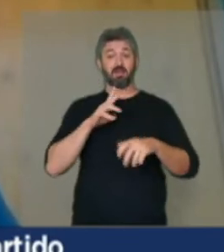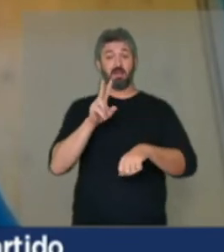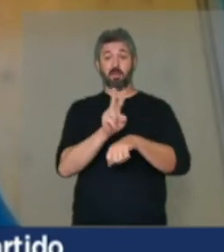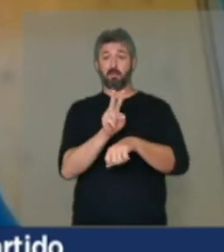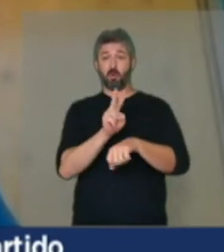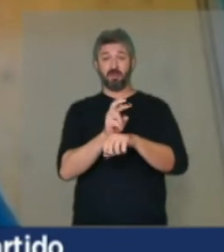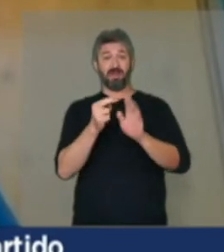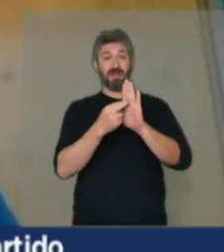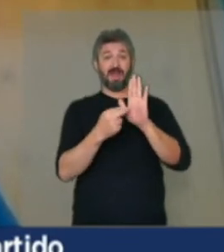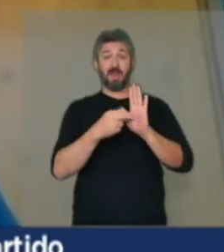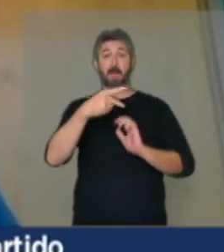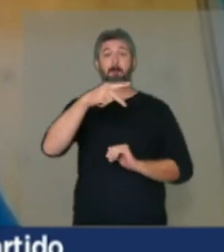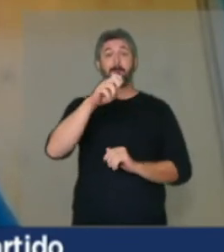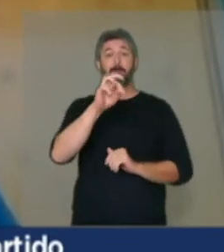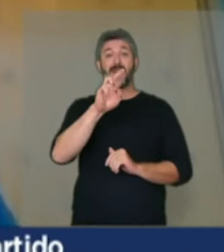INDÍGENAS, ELAS SÃO AO